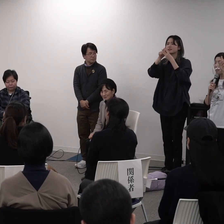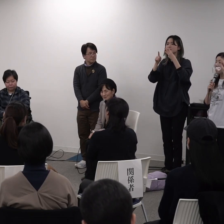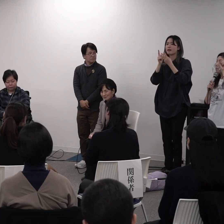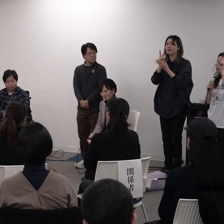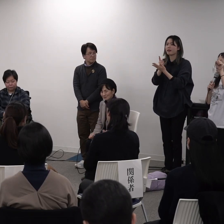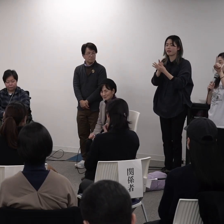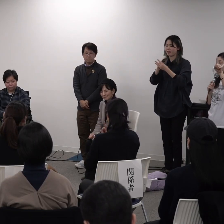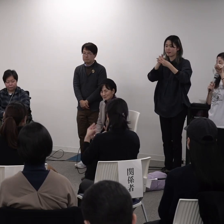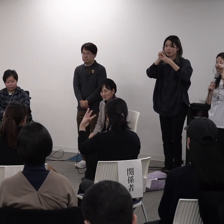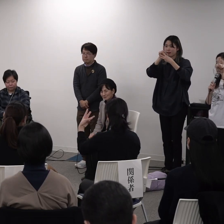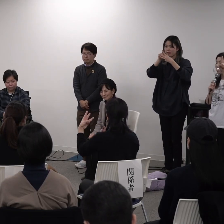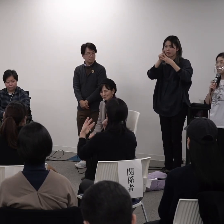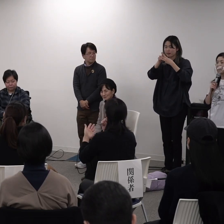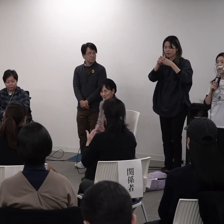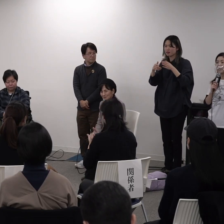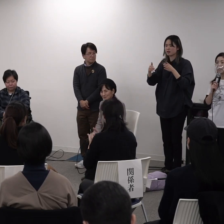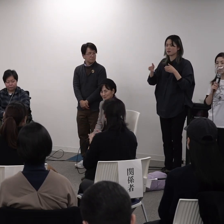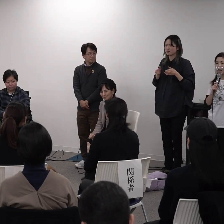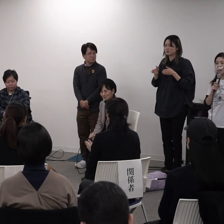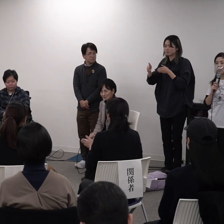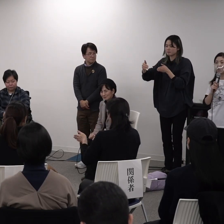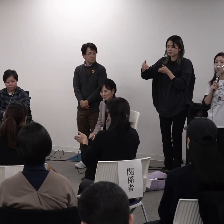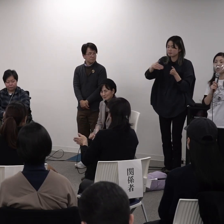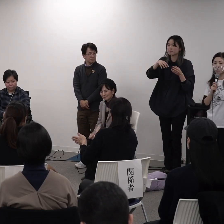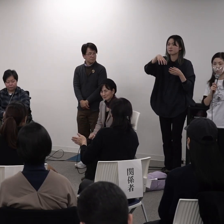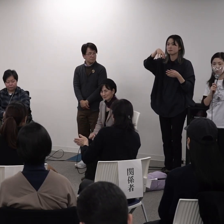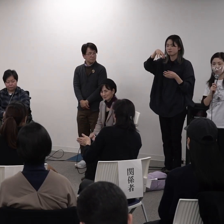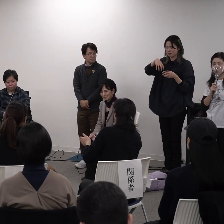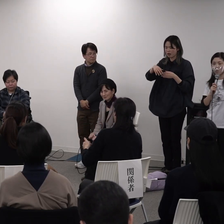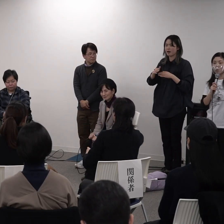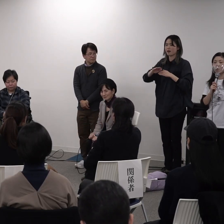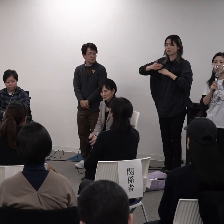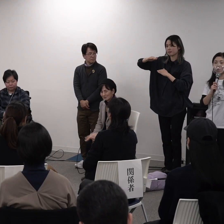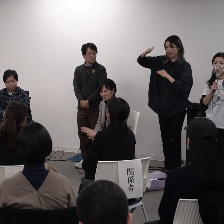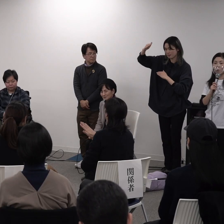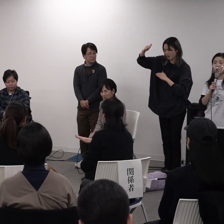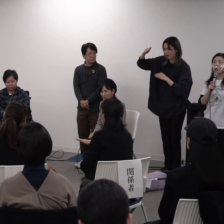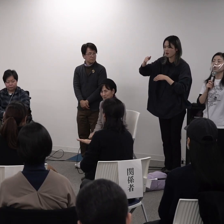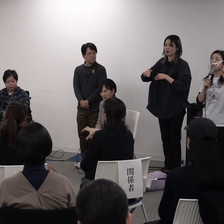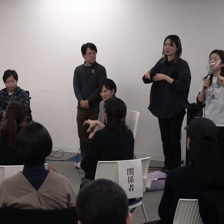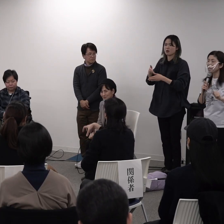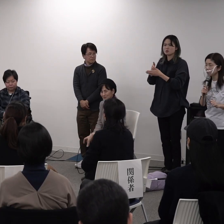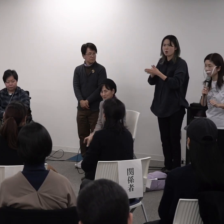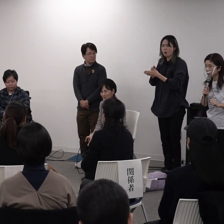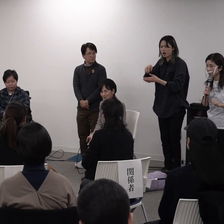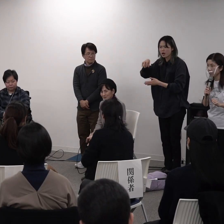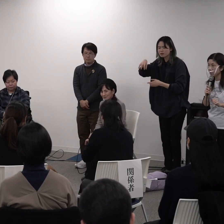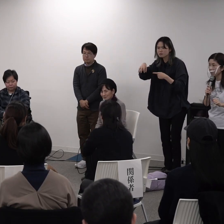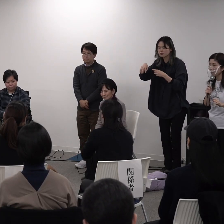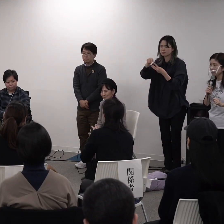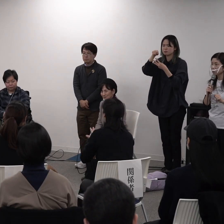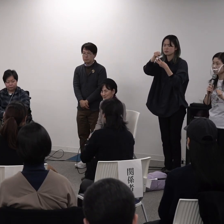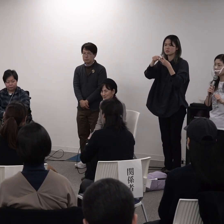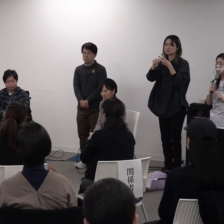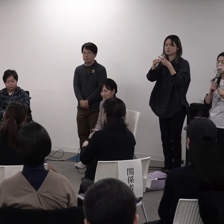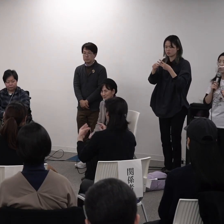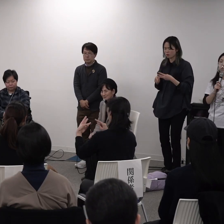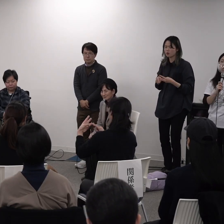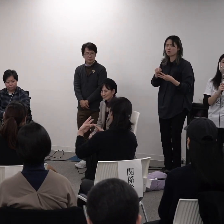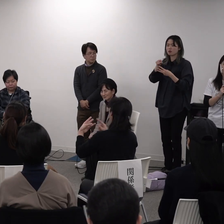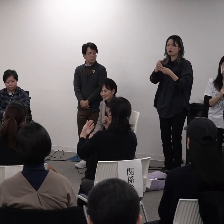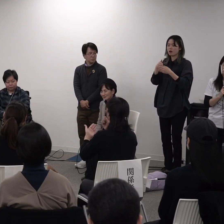曲がり角、段差、障害物これを止まってその止まるときの角度、